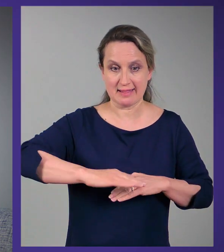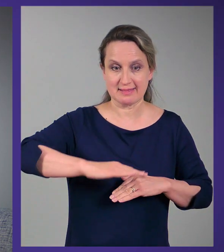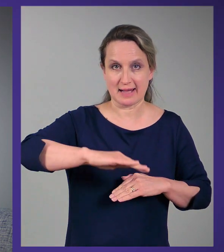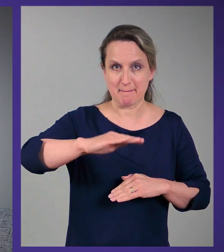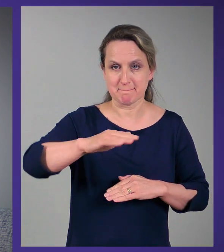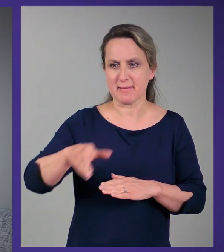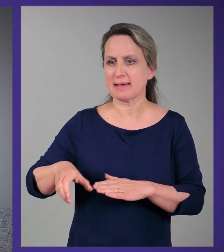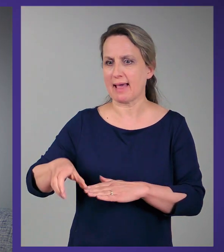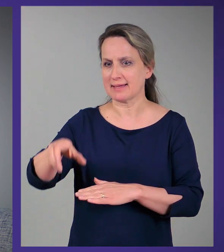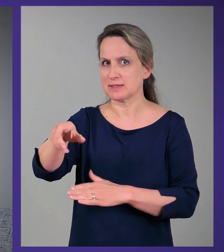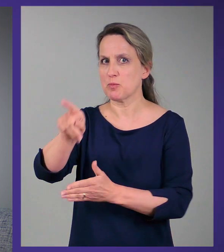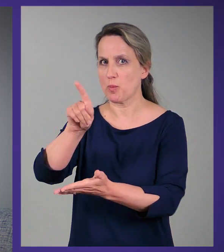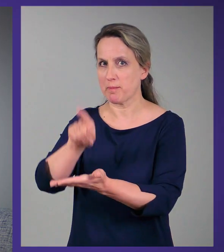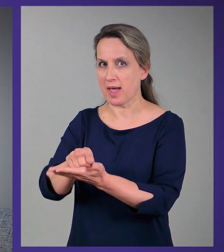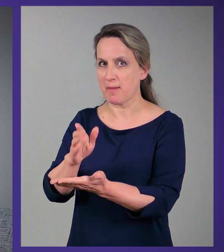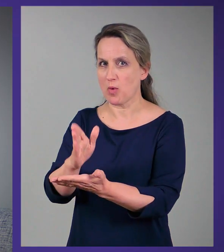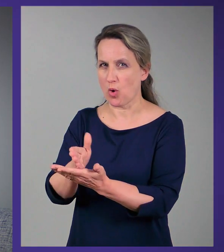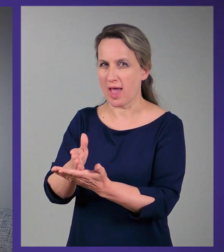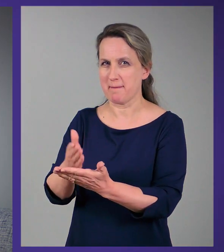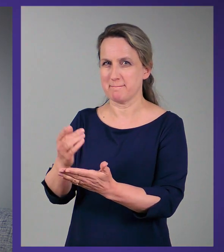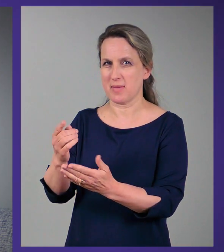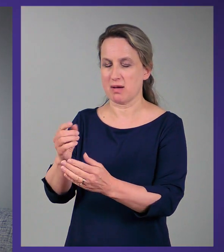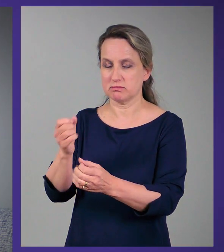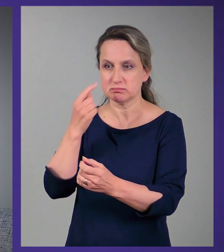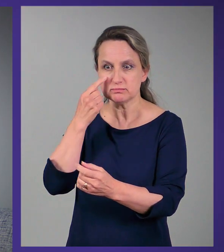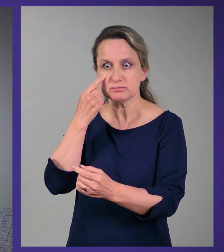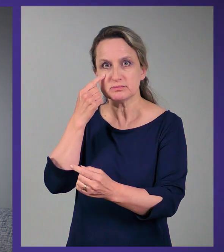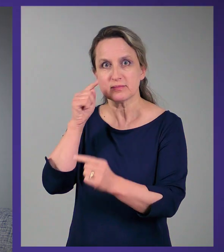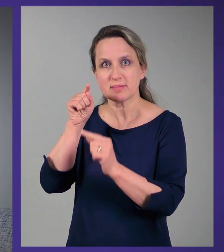käsipuudega ja käsipuud peavad olema mõlemal trepipoolel.